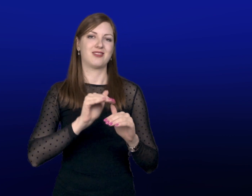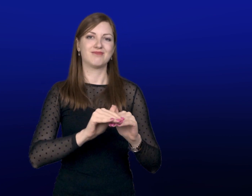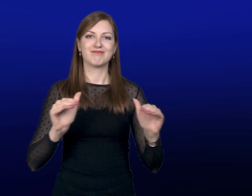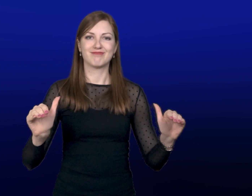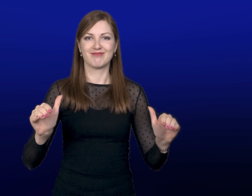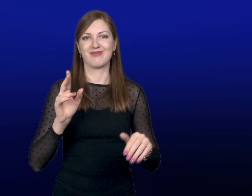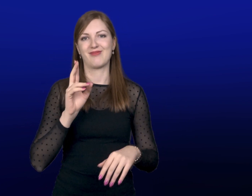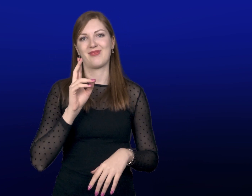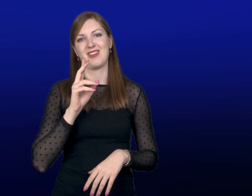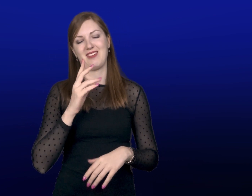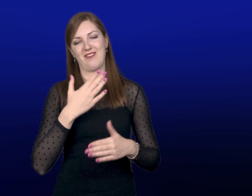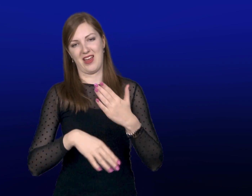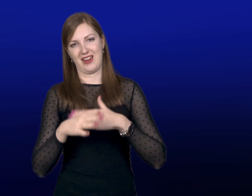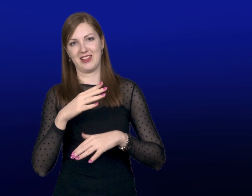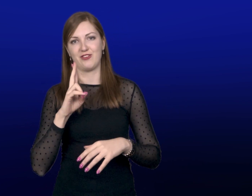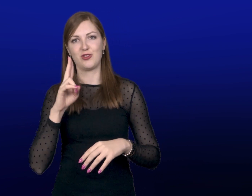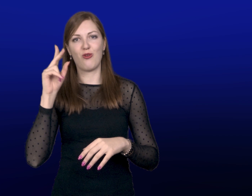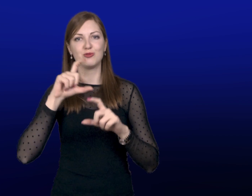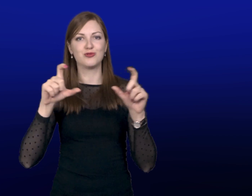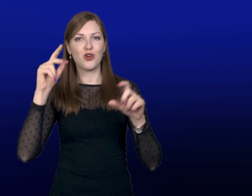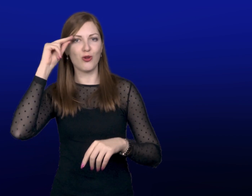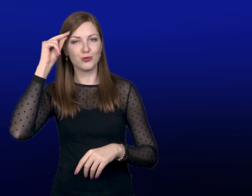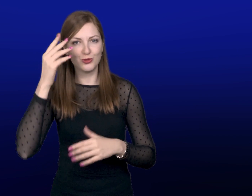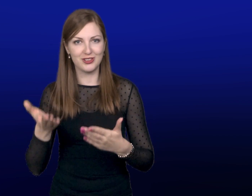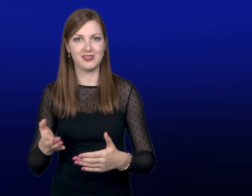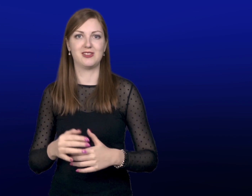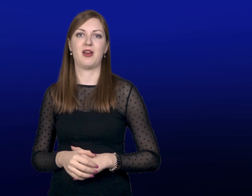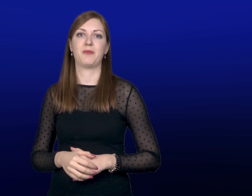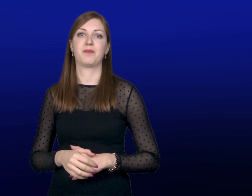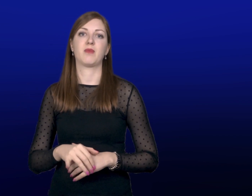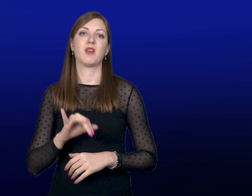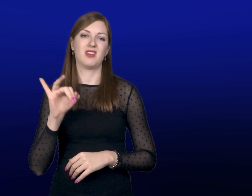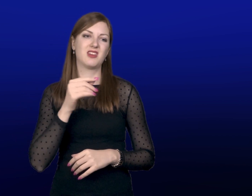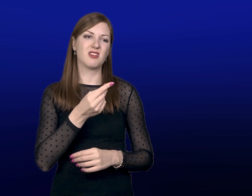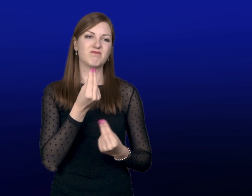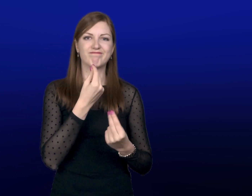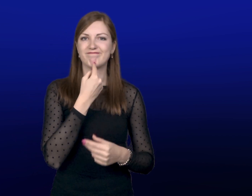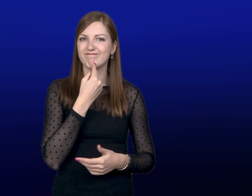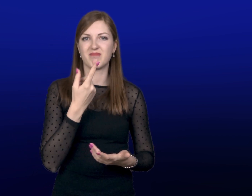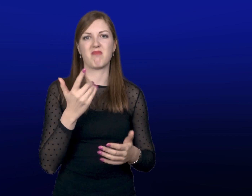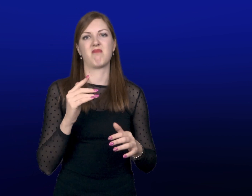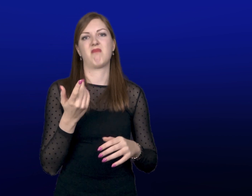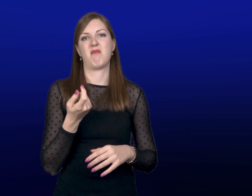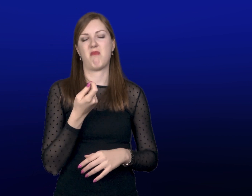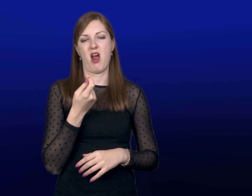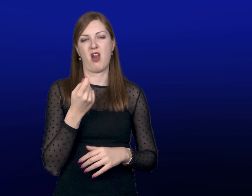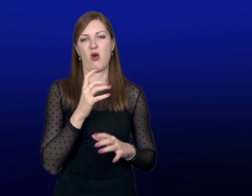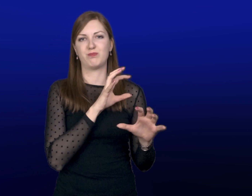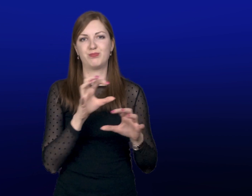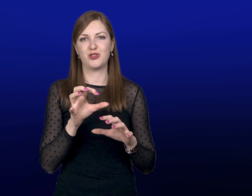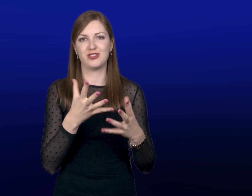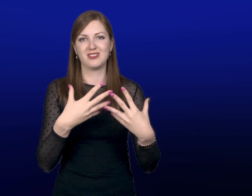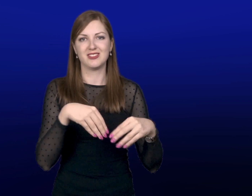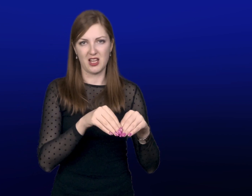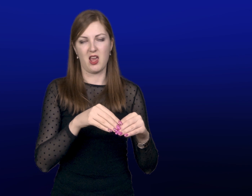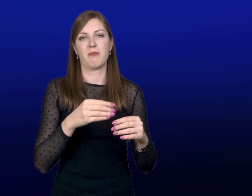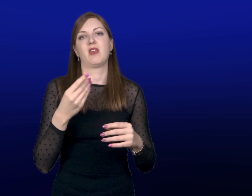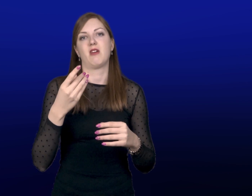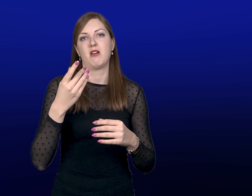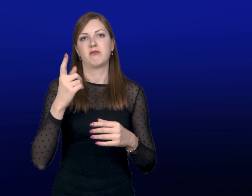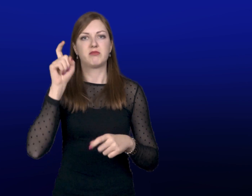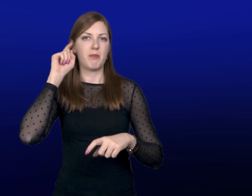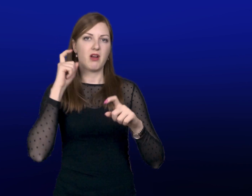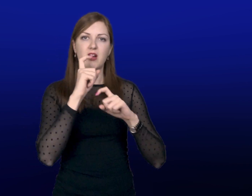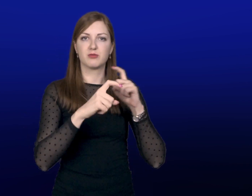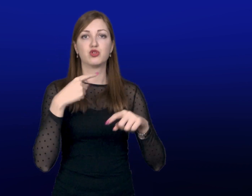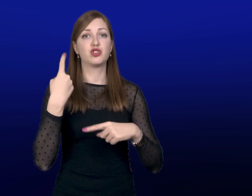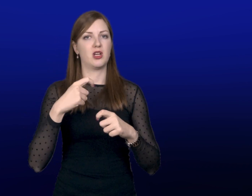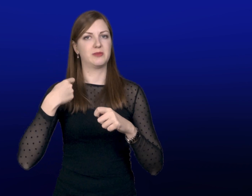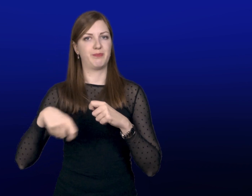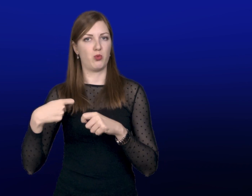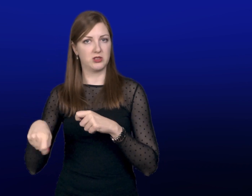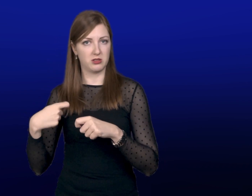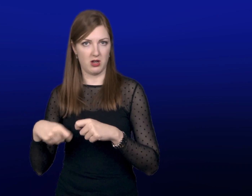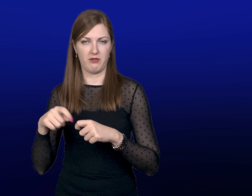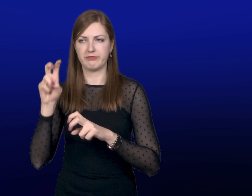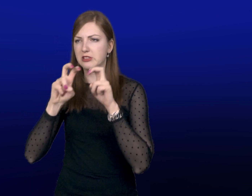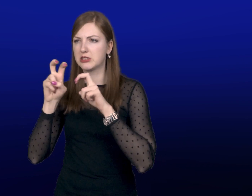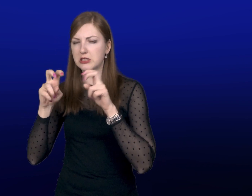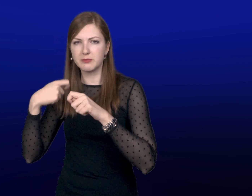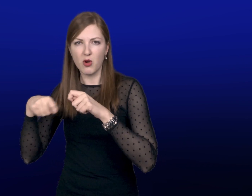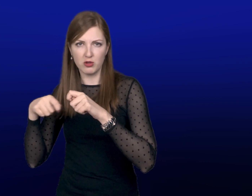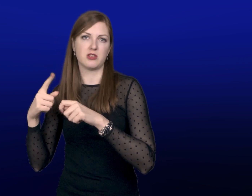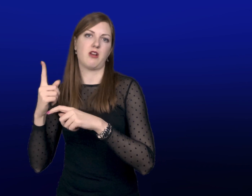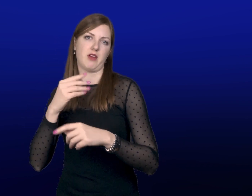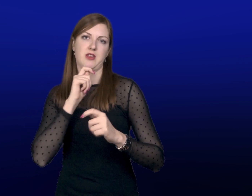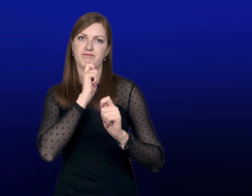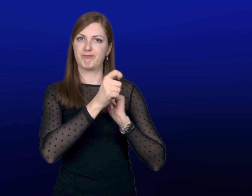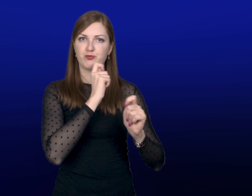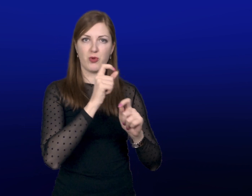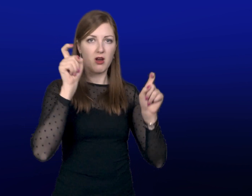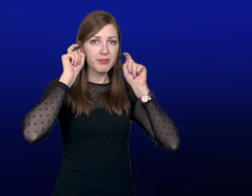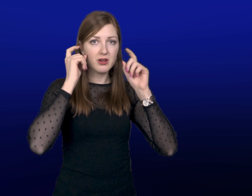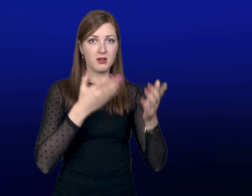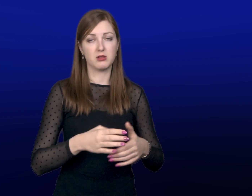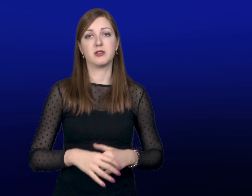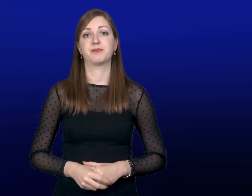детей-инвалидов и малообеспеченных через спонсоров.